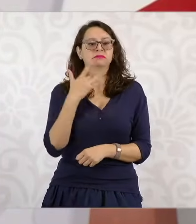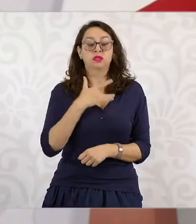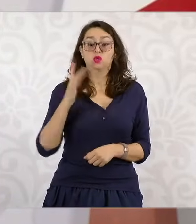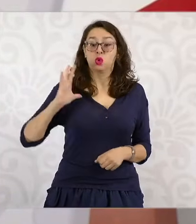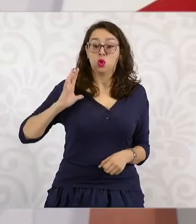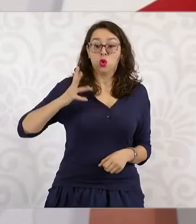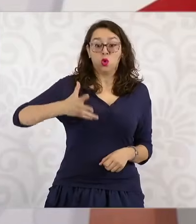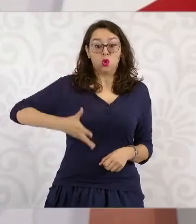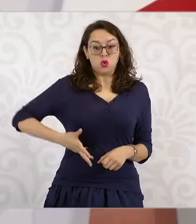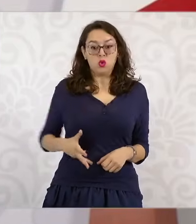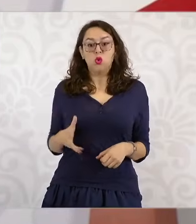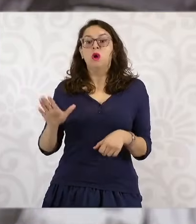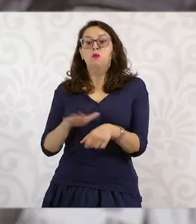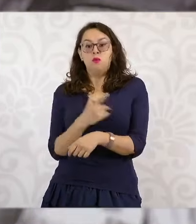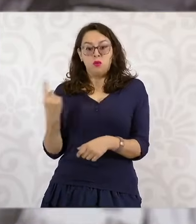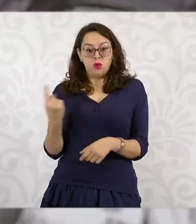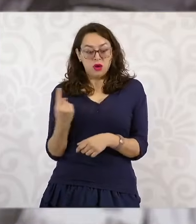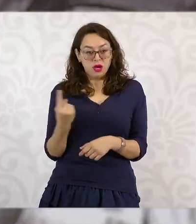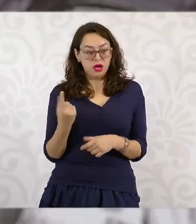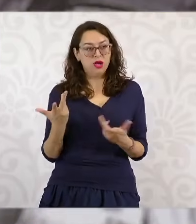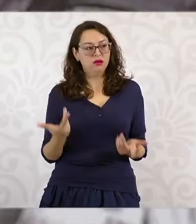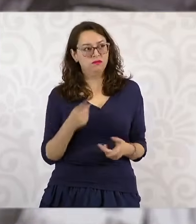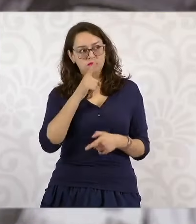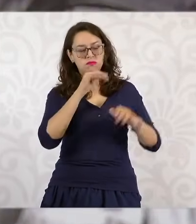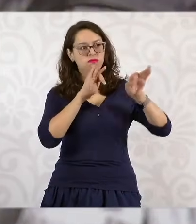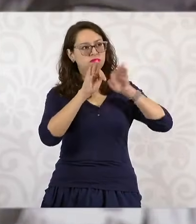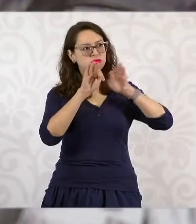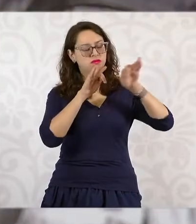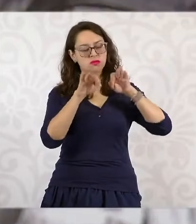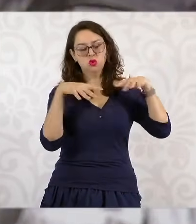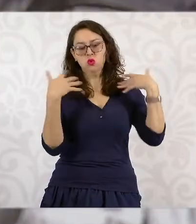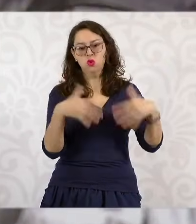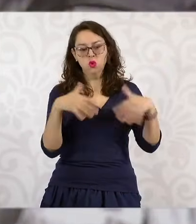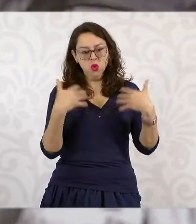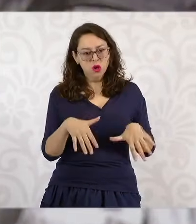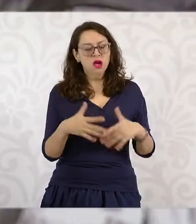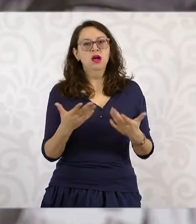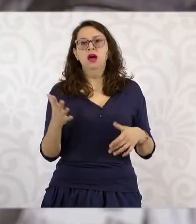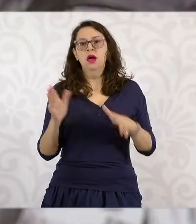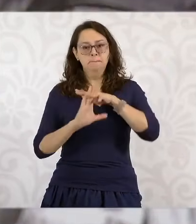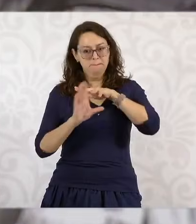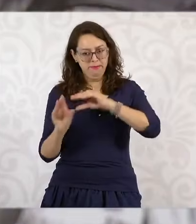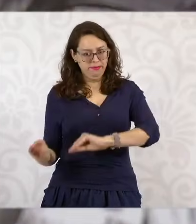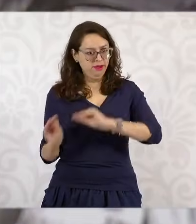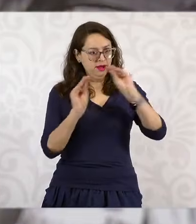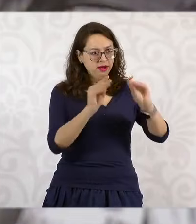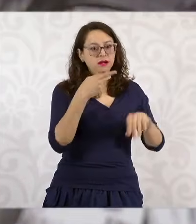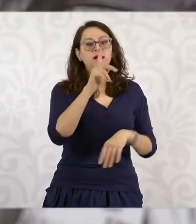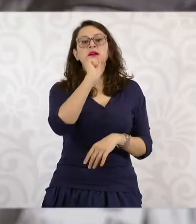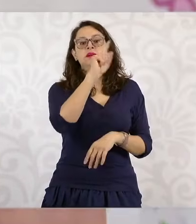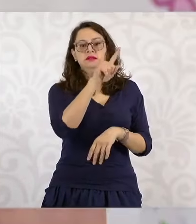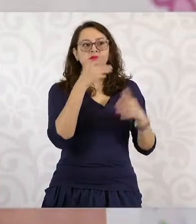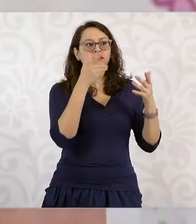los nacidos aquí, pero que viven allá. Ah, porque ha sido una historia de resistencia, de fortaleza,